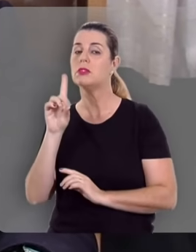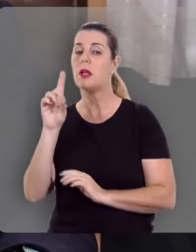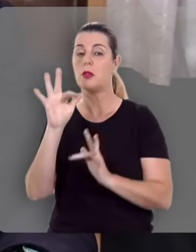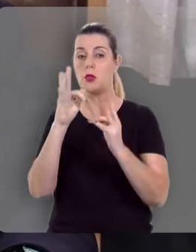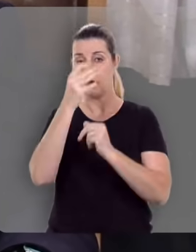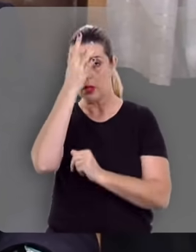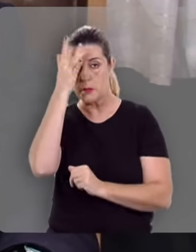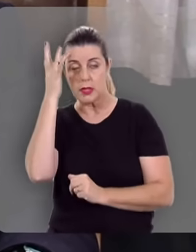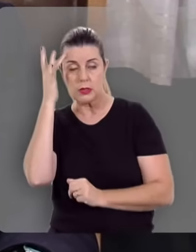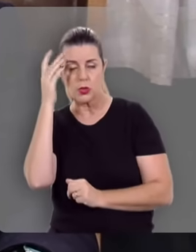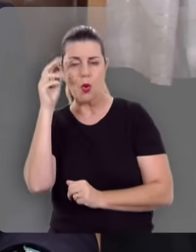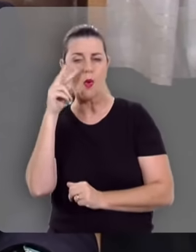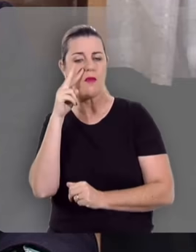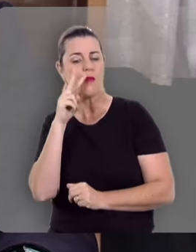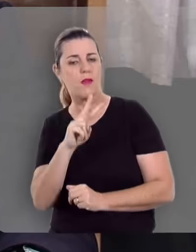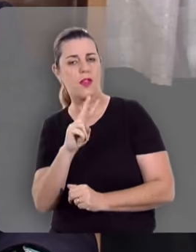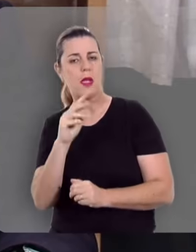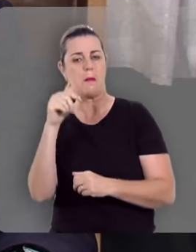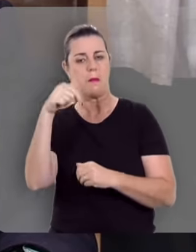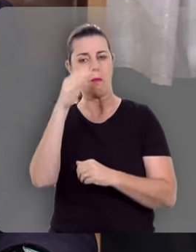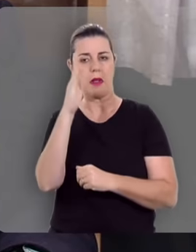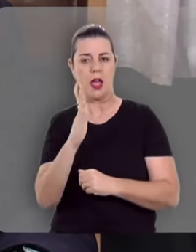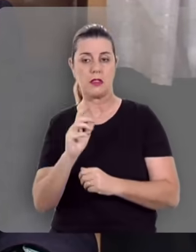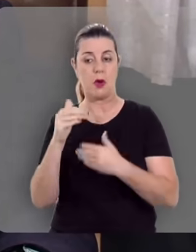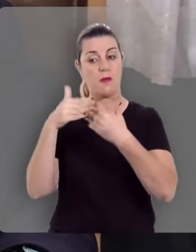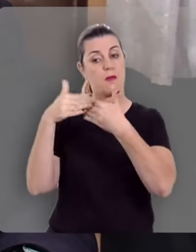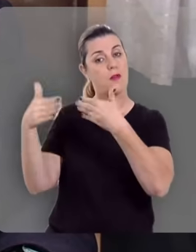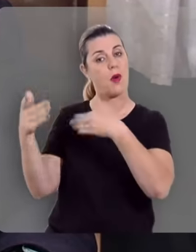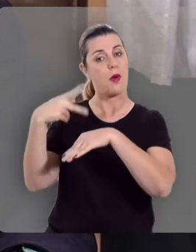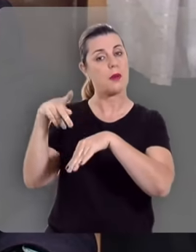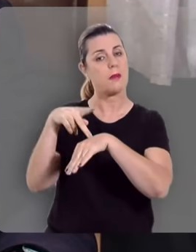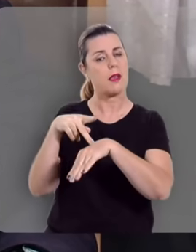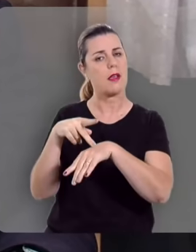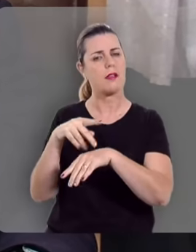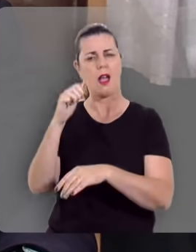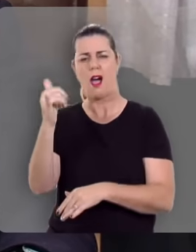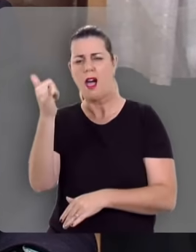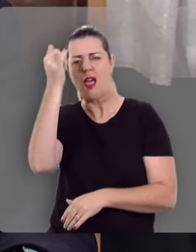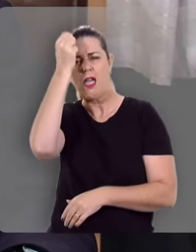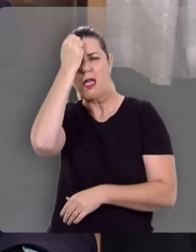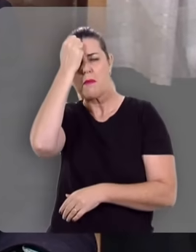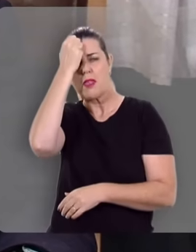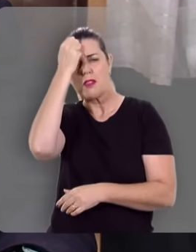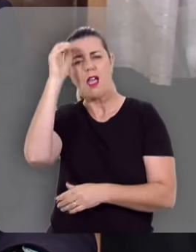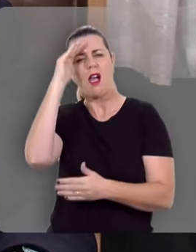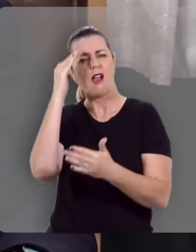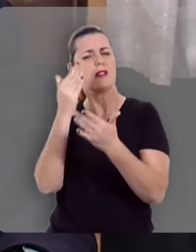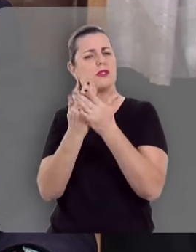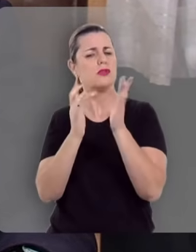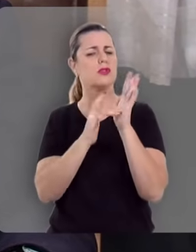ouvir seja no Brasil ou fora do Brasil que se arrepender e crer que Jesus Cristo é o seu único